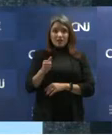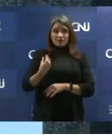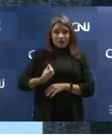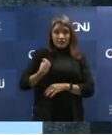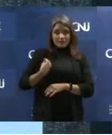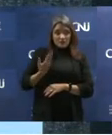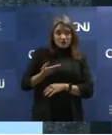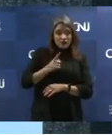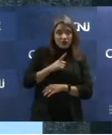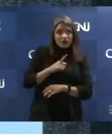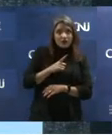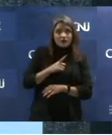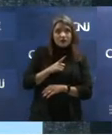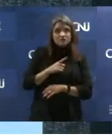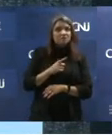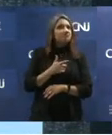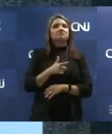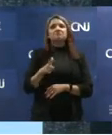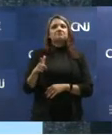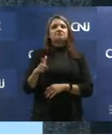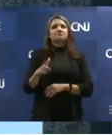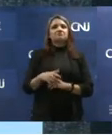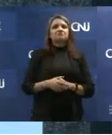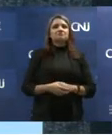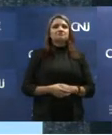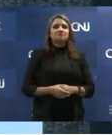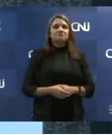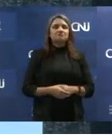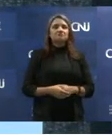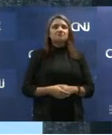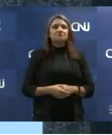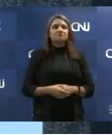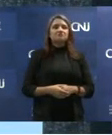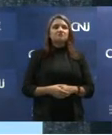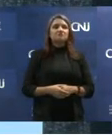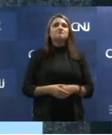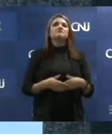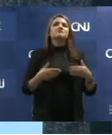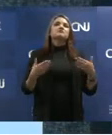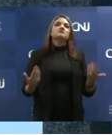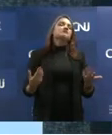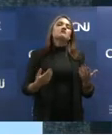Não está presente para o terceiro interessado, a Associação dos Juízes